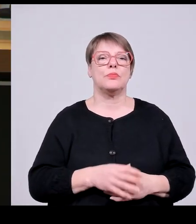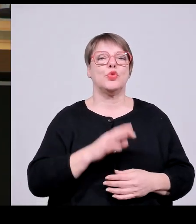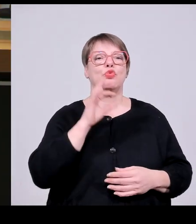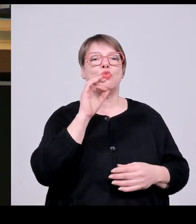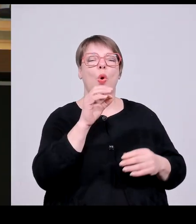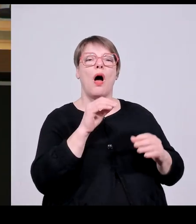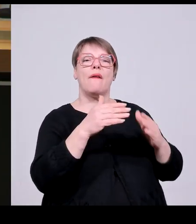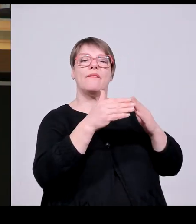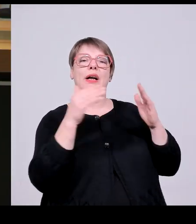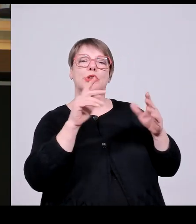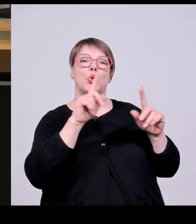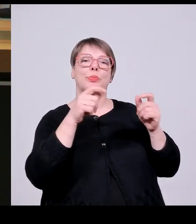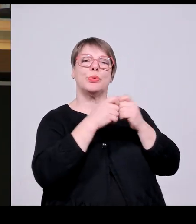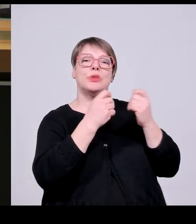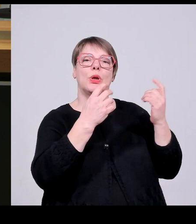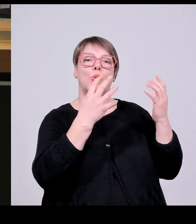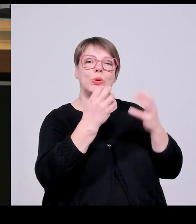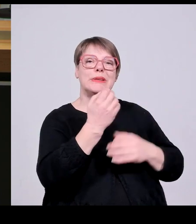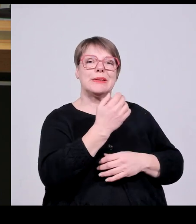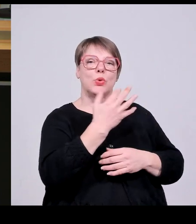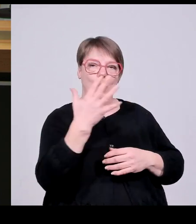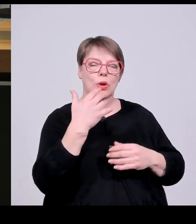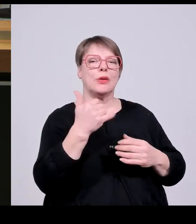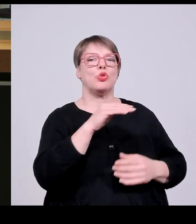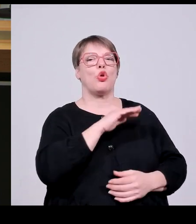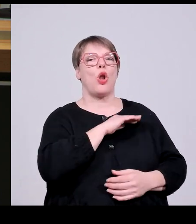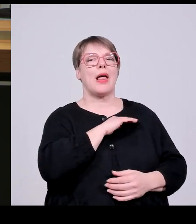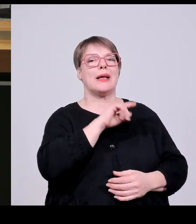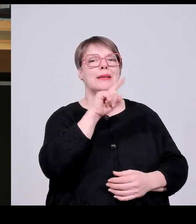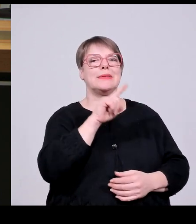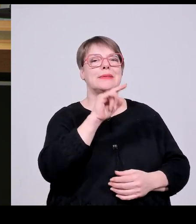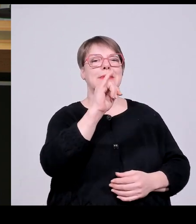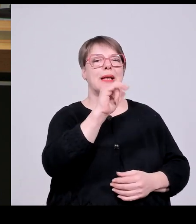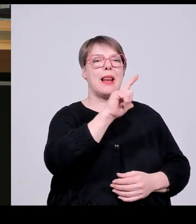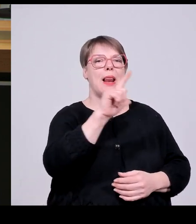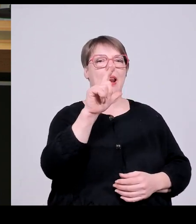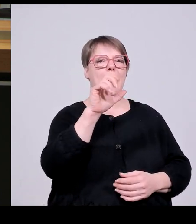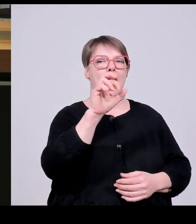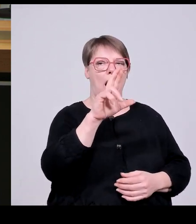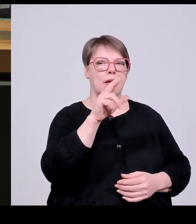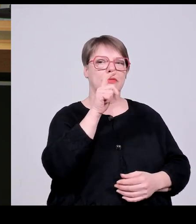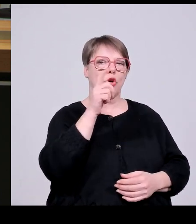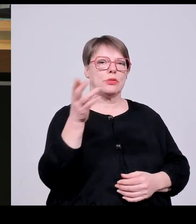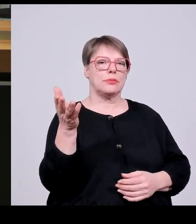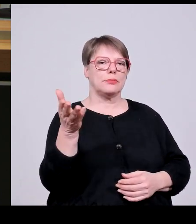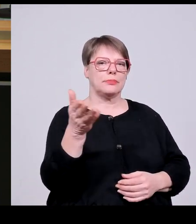kommenden Jahren nicht. Wir haben nach dem Urteil zur Wahlwiederholung viele Fragen als demokratische Parteien